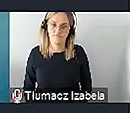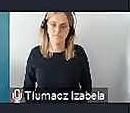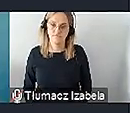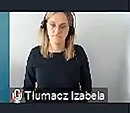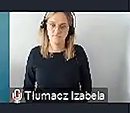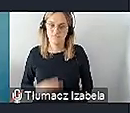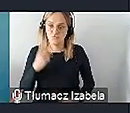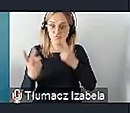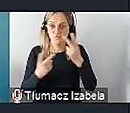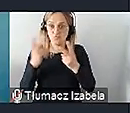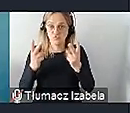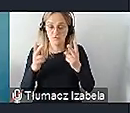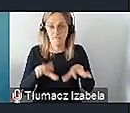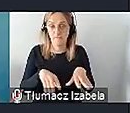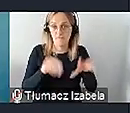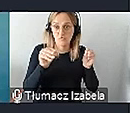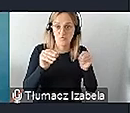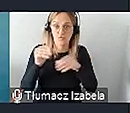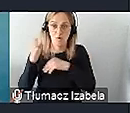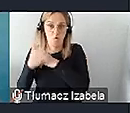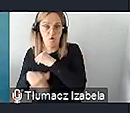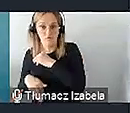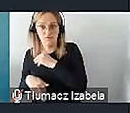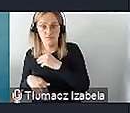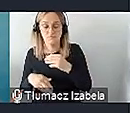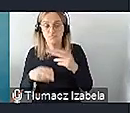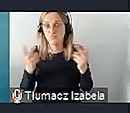"Poszukać początku i końca, znaleźć ciąg przyczynowo-skutkowy".